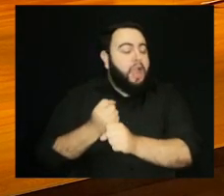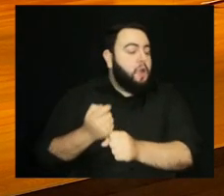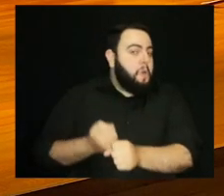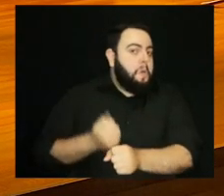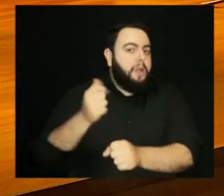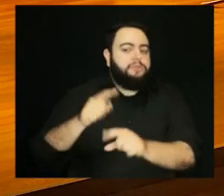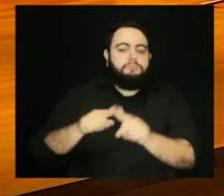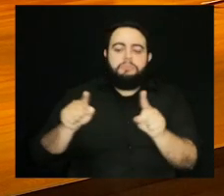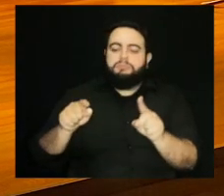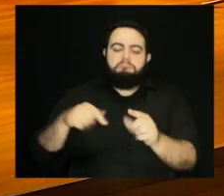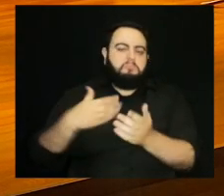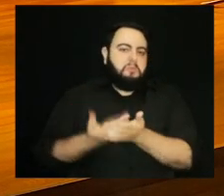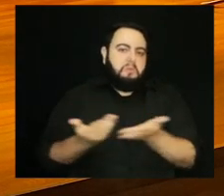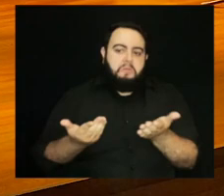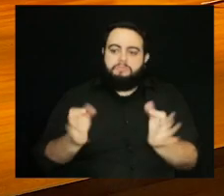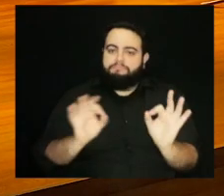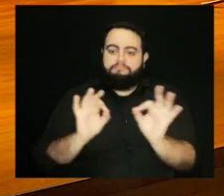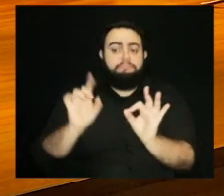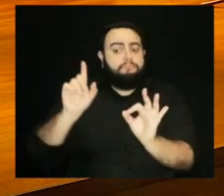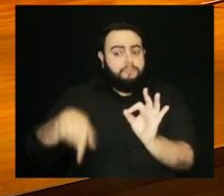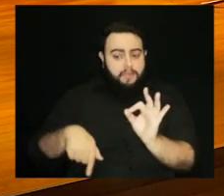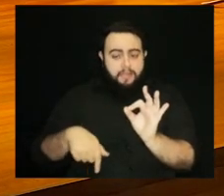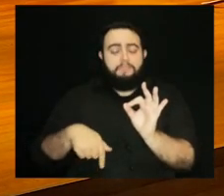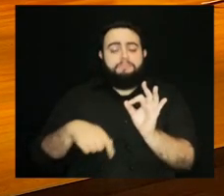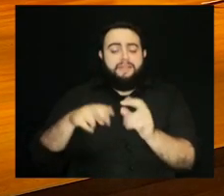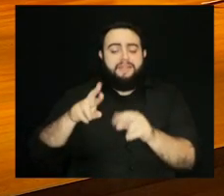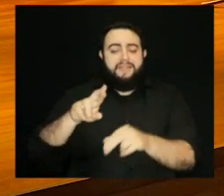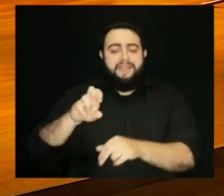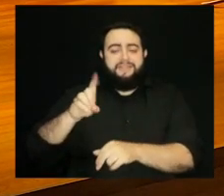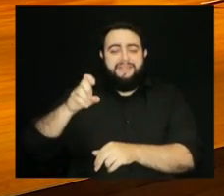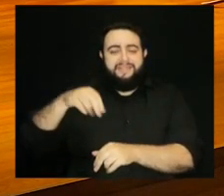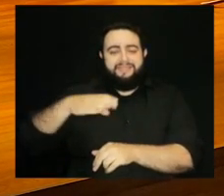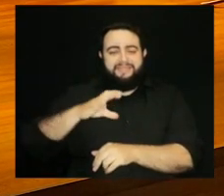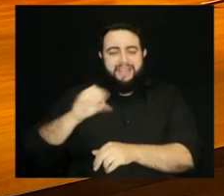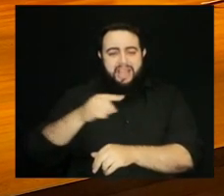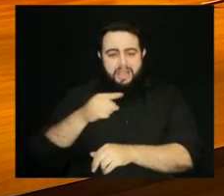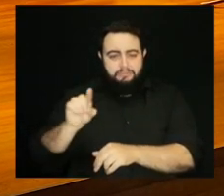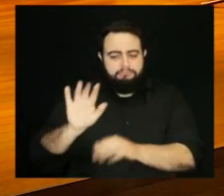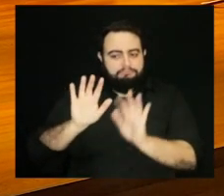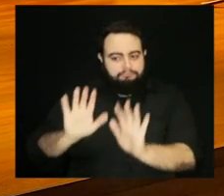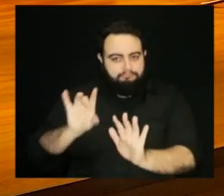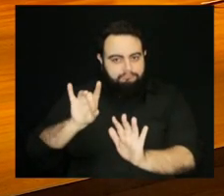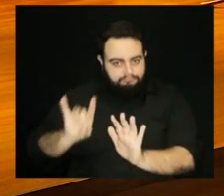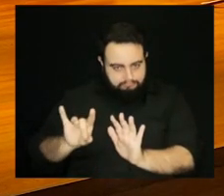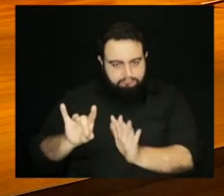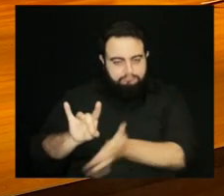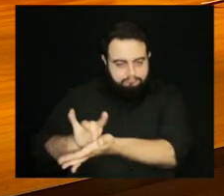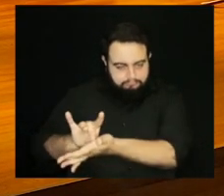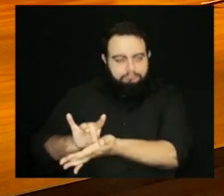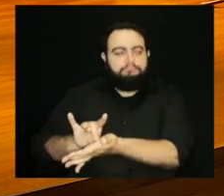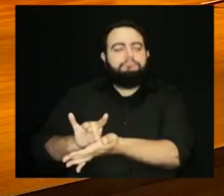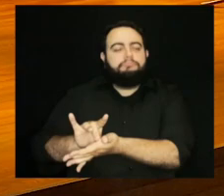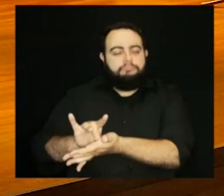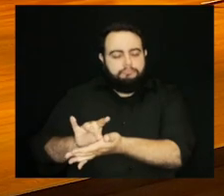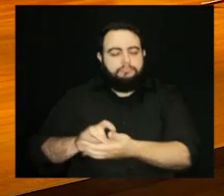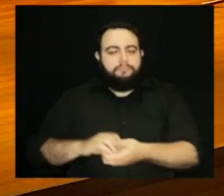não vai emplacar, segue sendo o Parque da Redenção. Já tinha o bairro do Bom Fim e